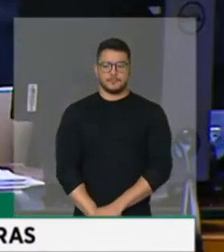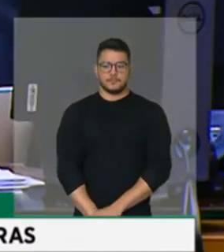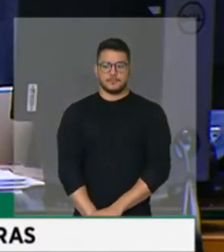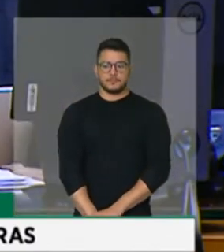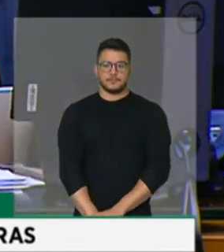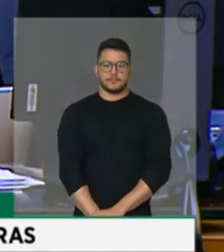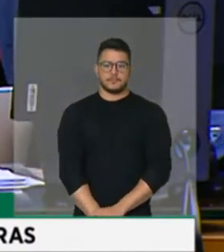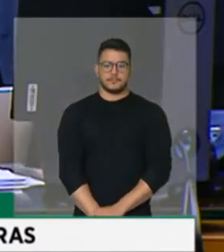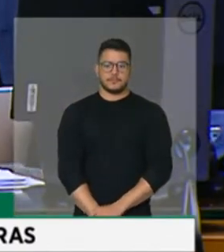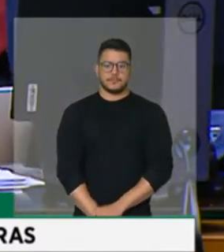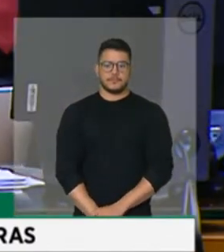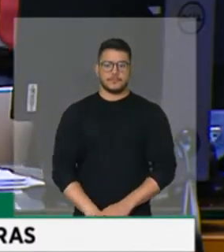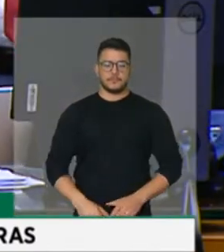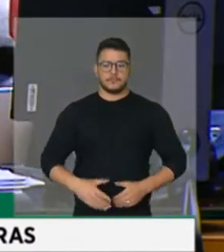UM PAÍS QUE NÃO SE DARÁO RESPEITO NÃO SABE O QUE É